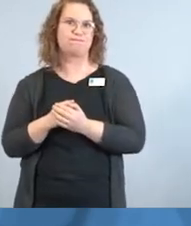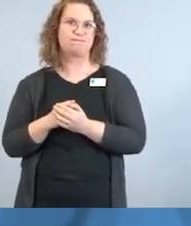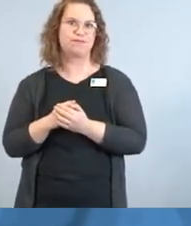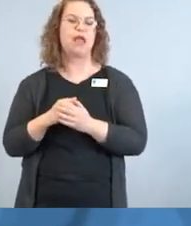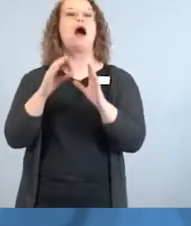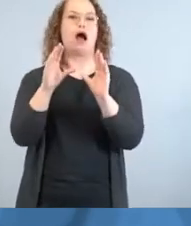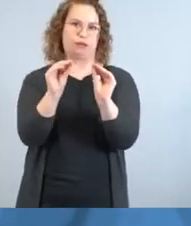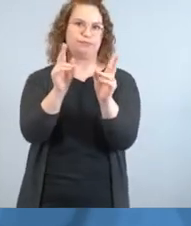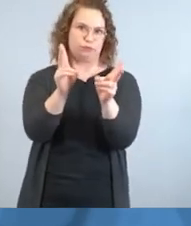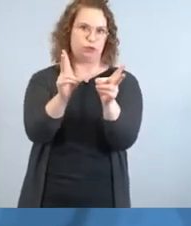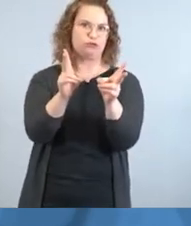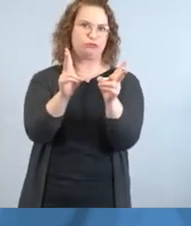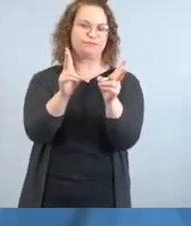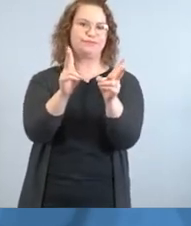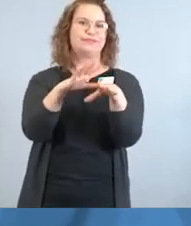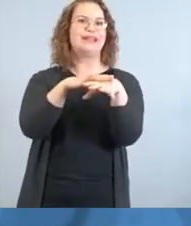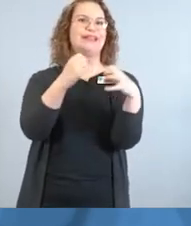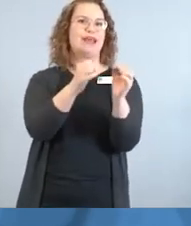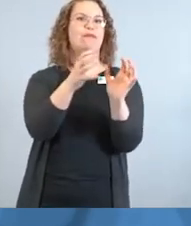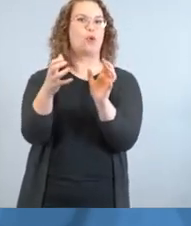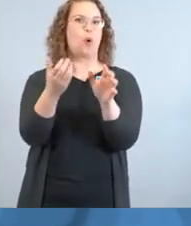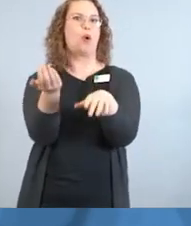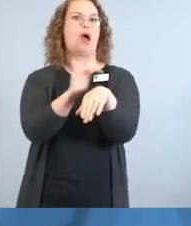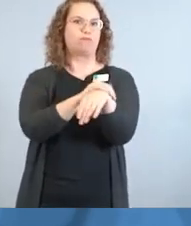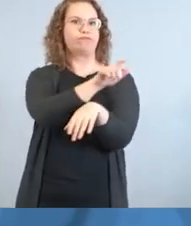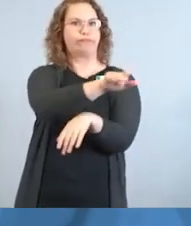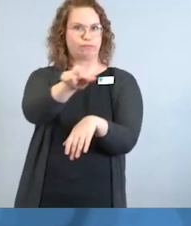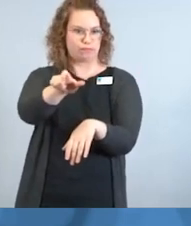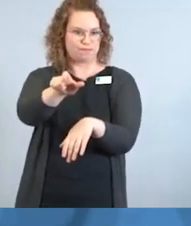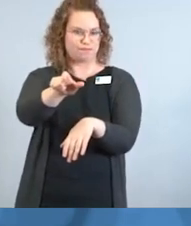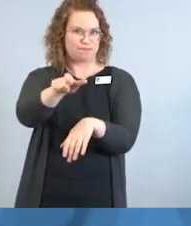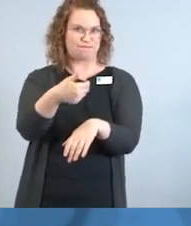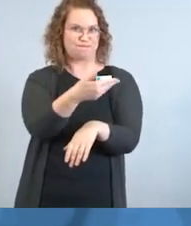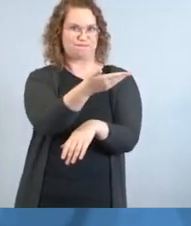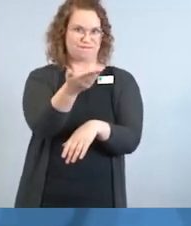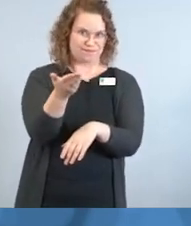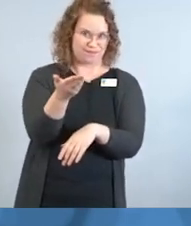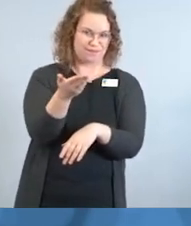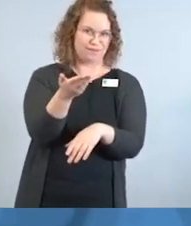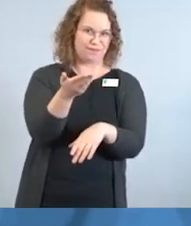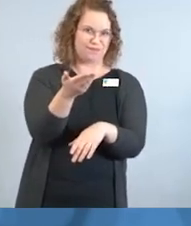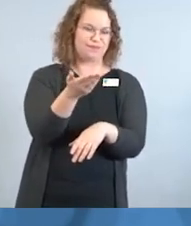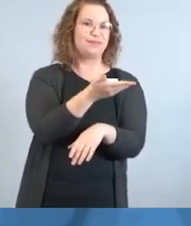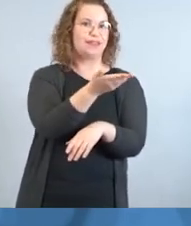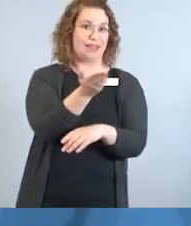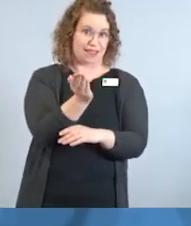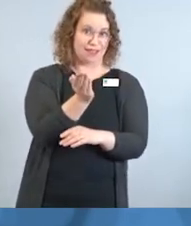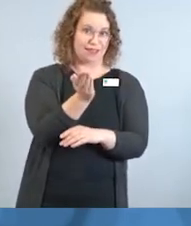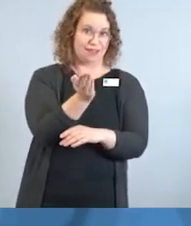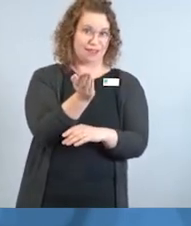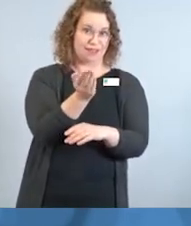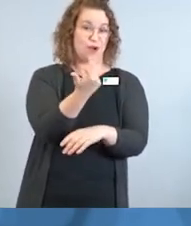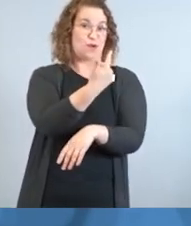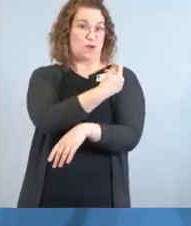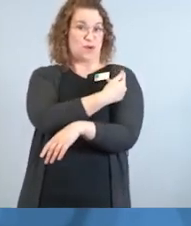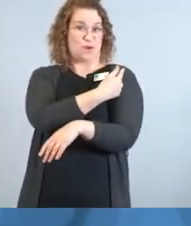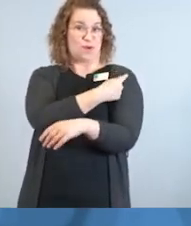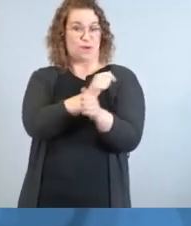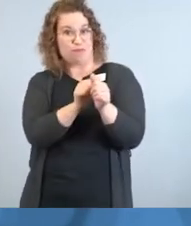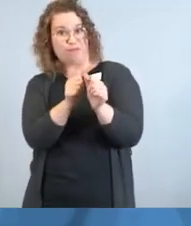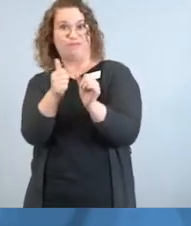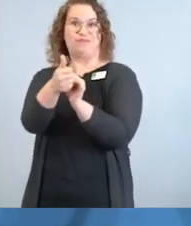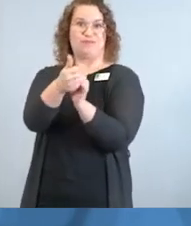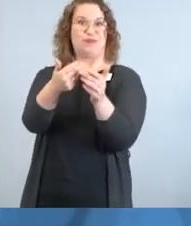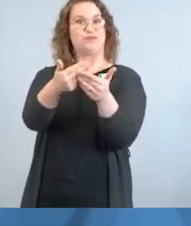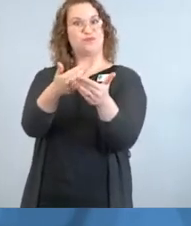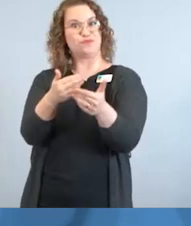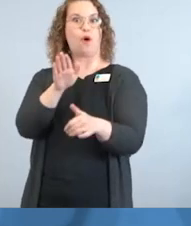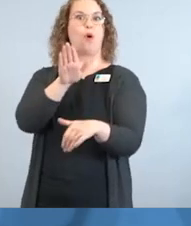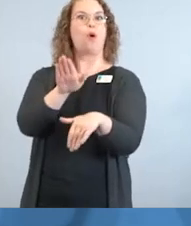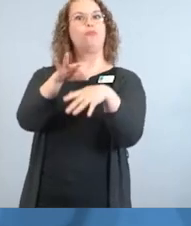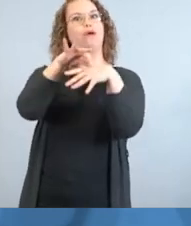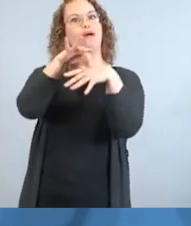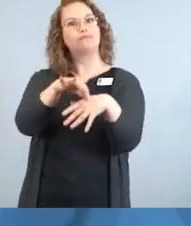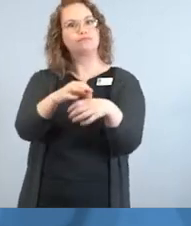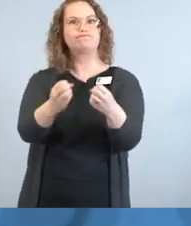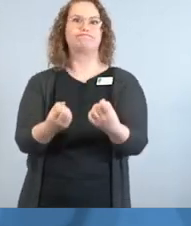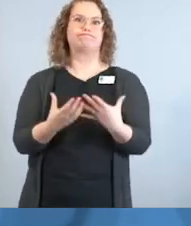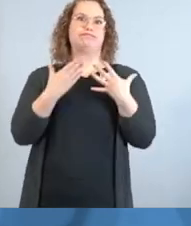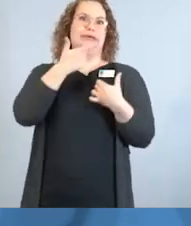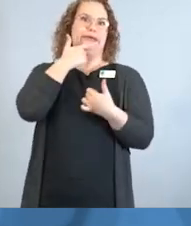Sote-ammattilaiset on otettu sen vuoksi, että he ovat suuressa tartuntariskissä, kun tekevät töitä koronapotilaiden kanssa